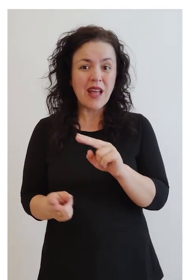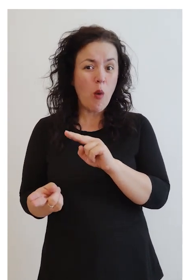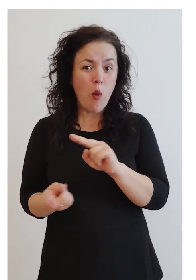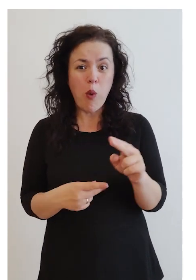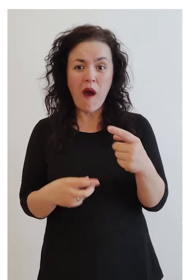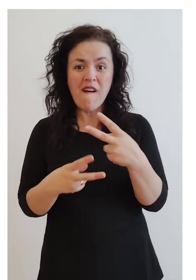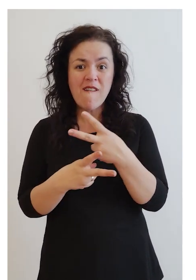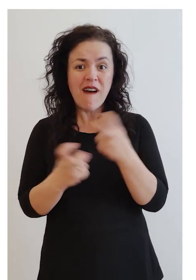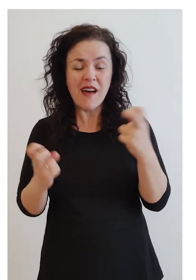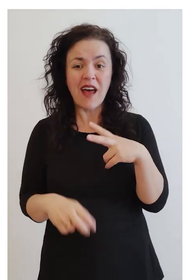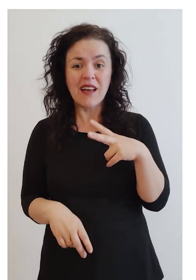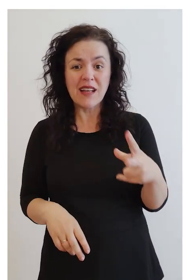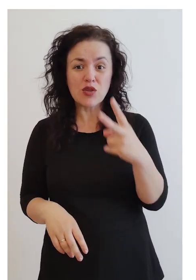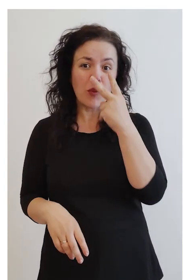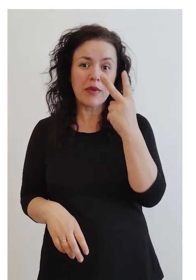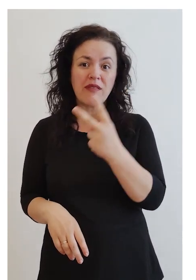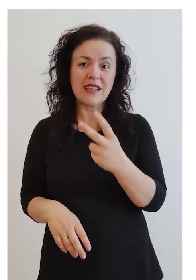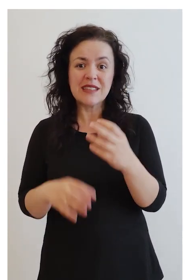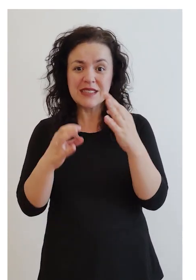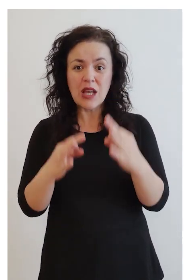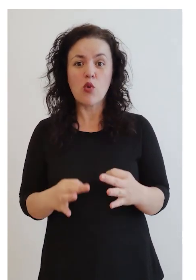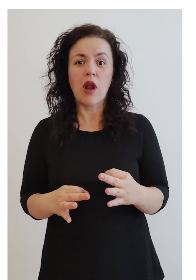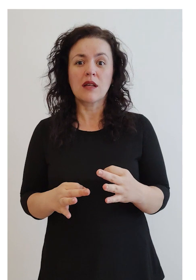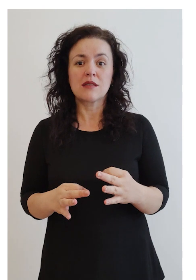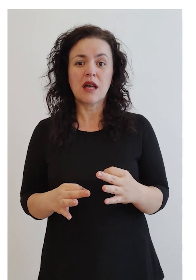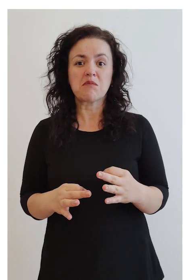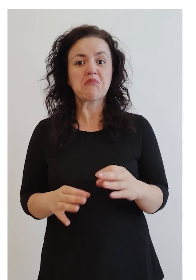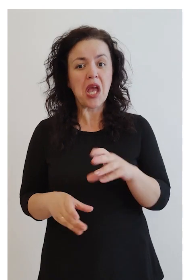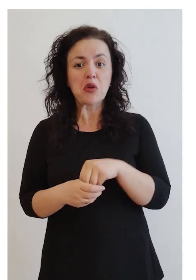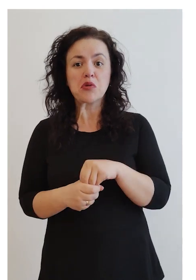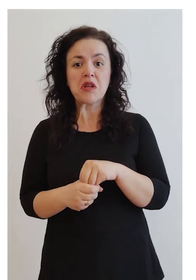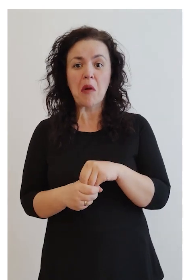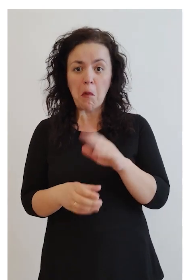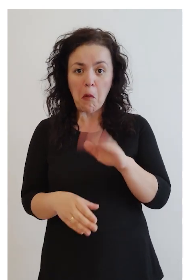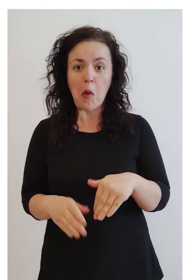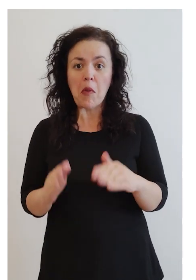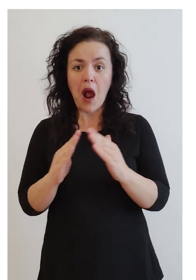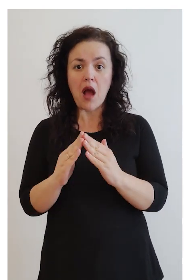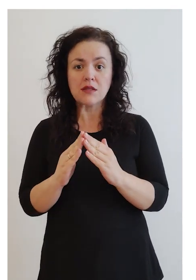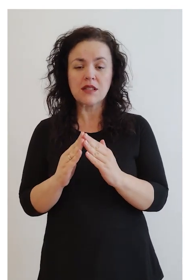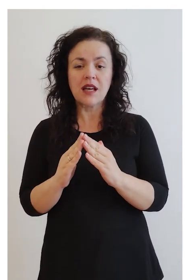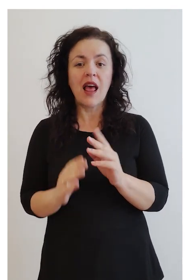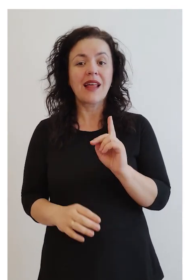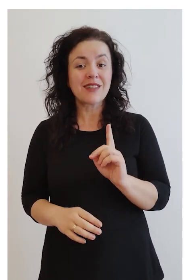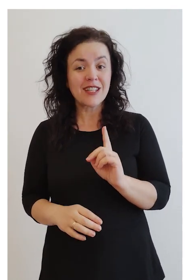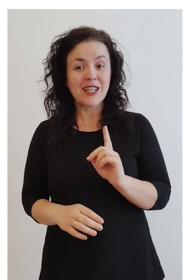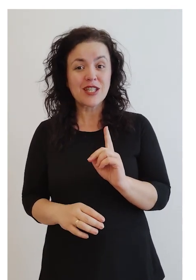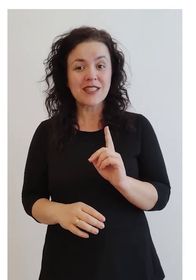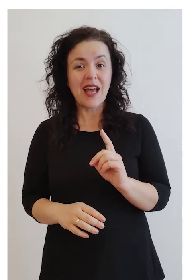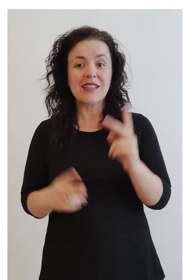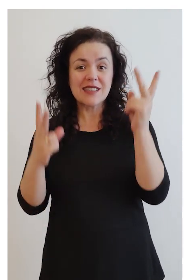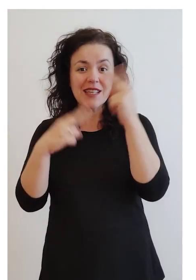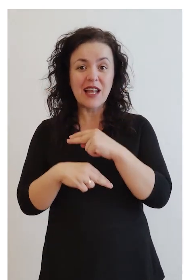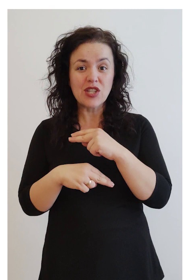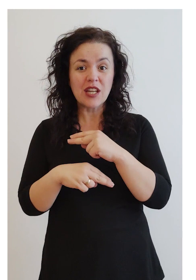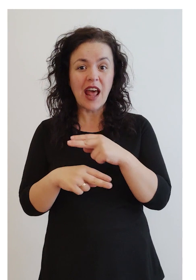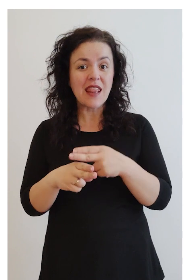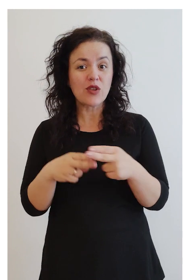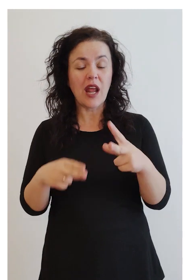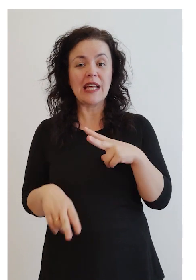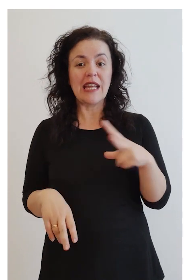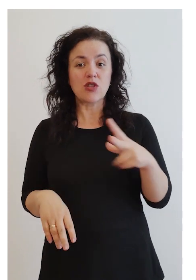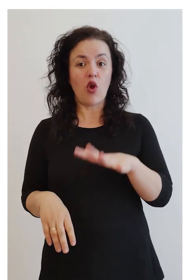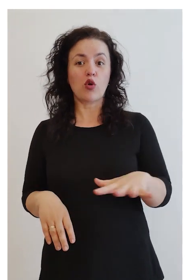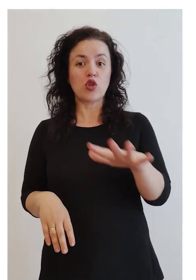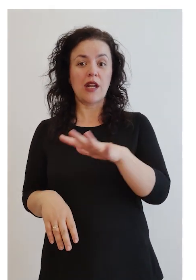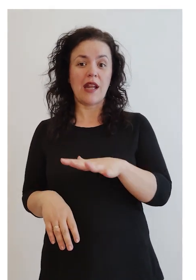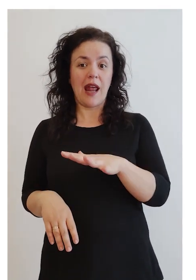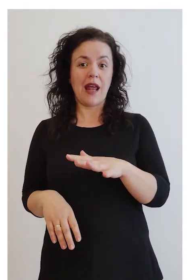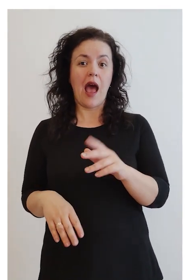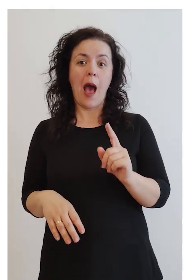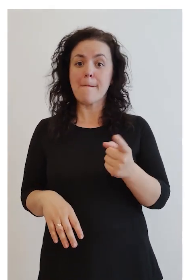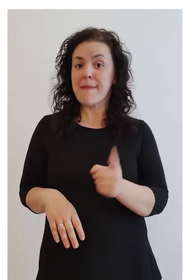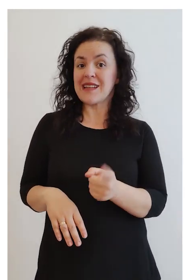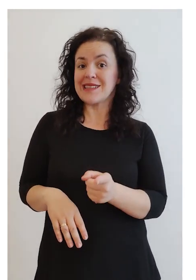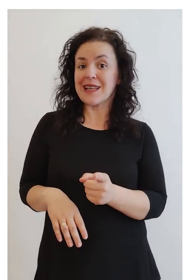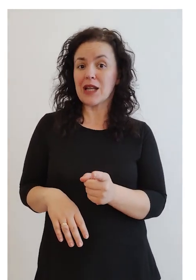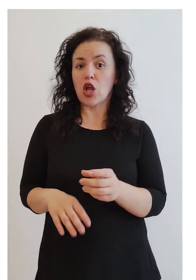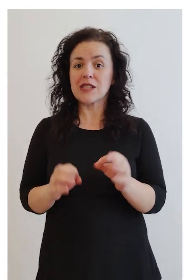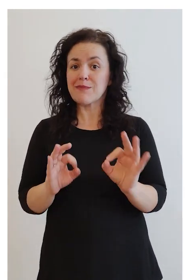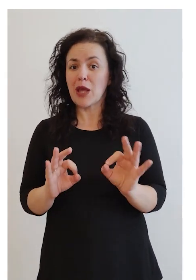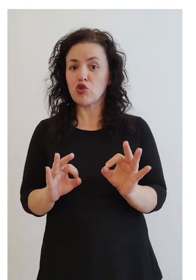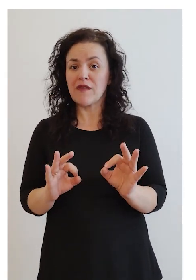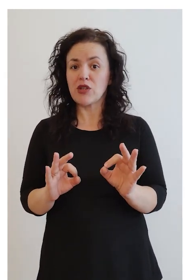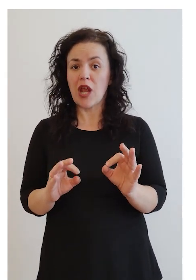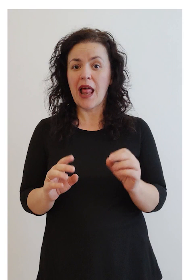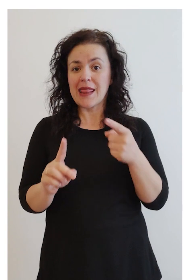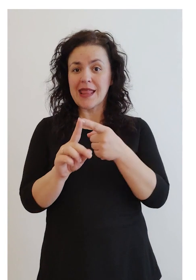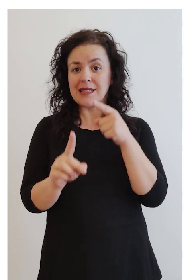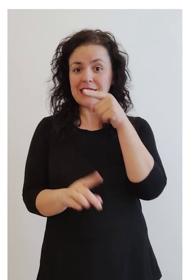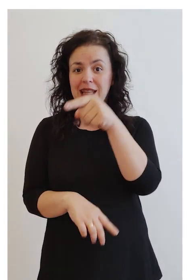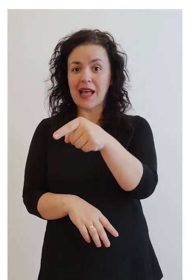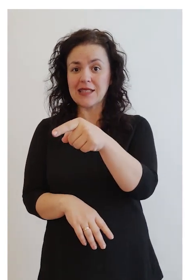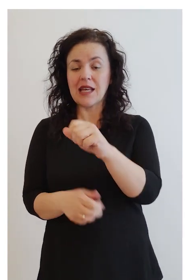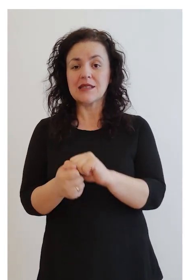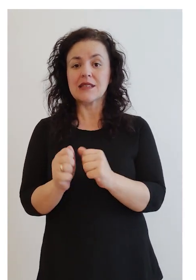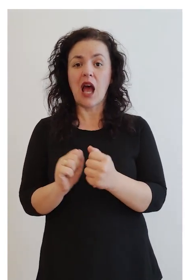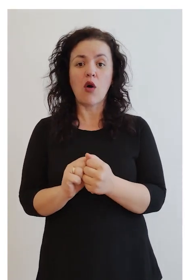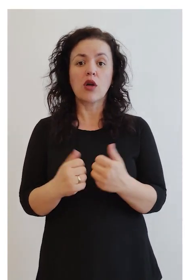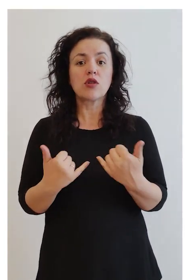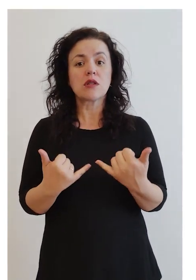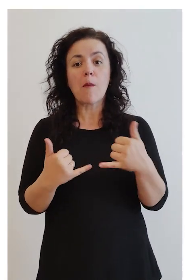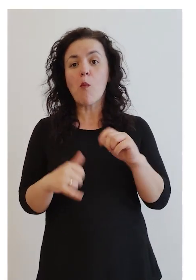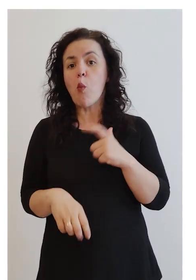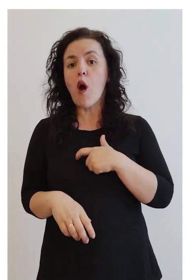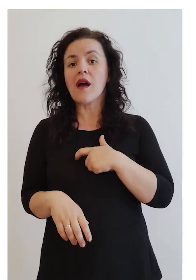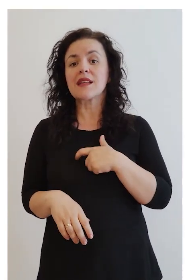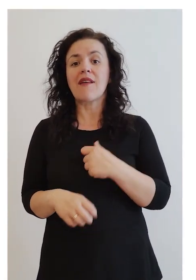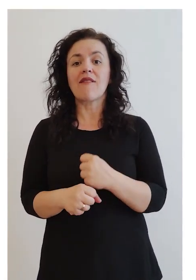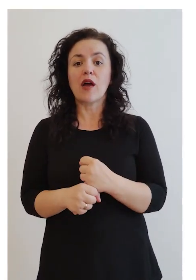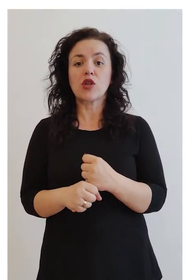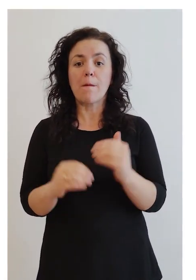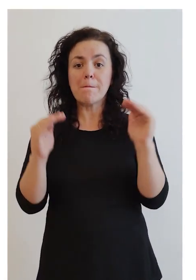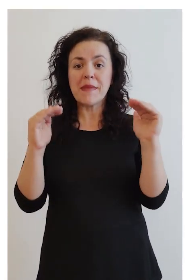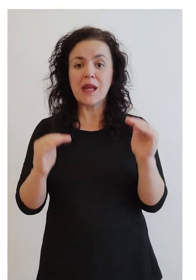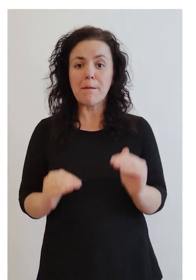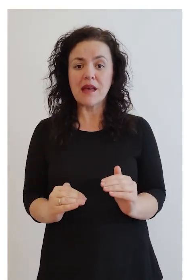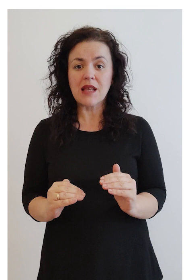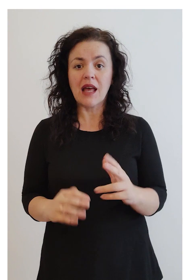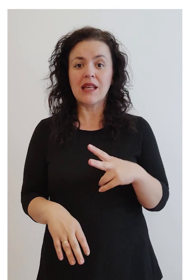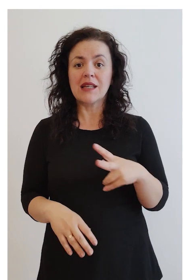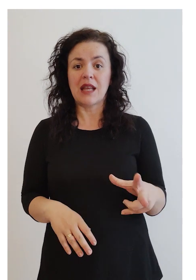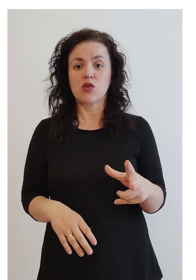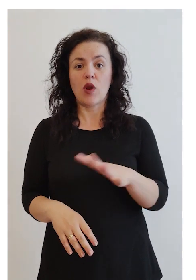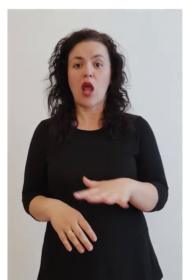Cu toate acestea, înțelegerea naturii riscului în general, a amenințărilor specifice la destinație și a ceea ce se poate face pentru a minimiza atât riscurile generale cât și cele specifice, poate duce la o călătorie în siguranță.